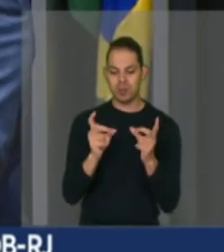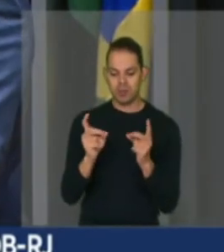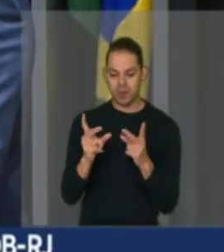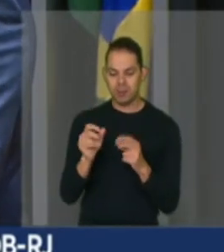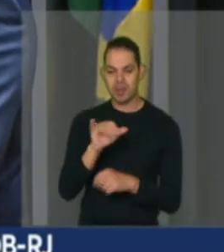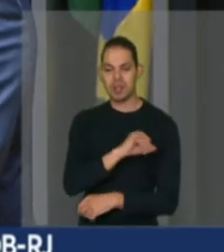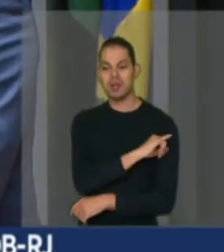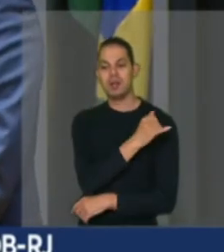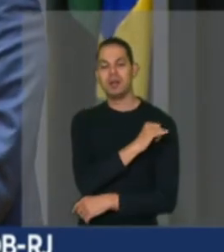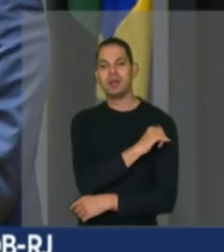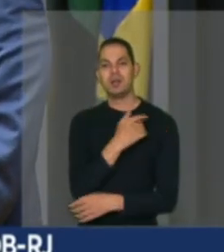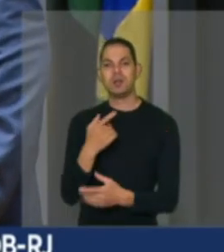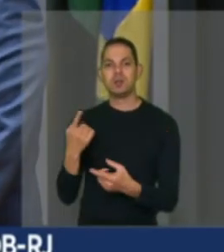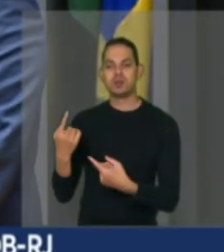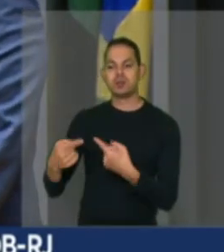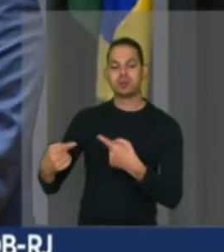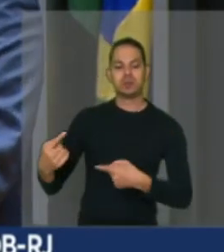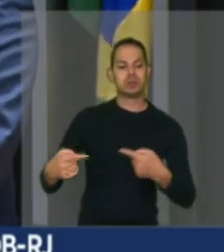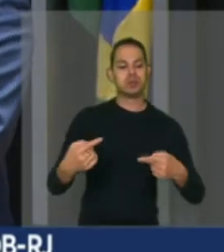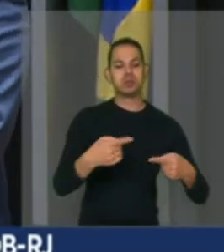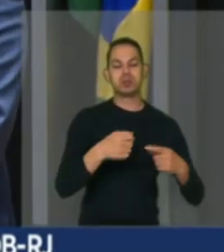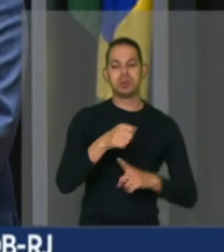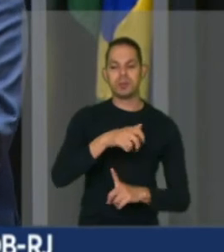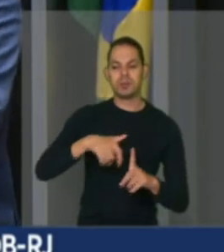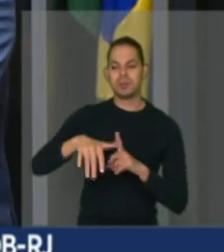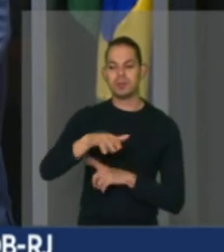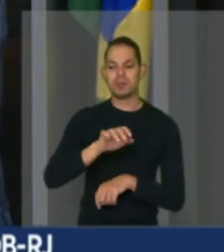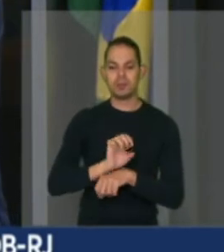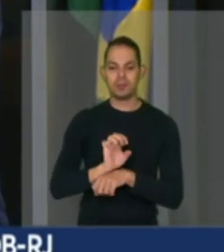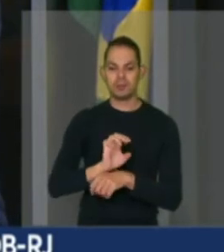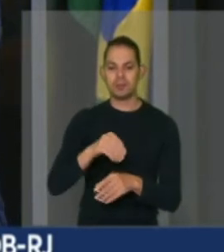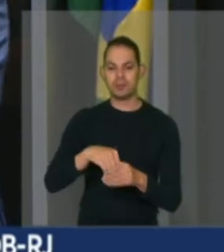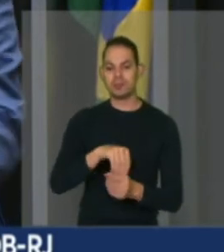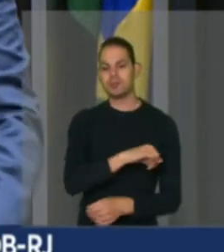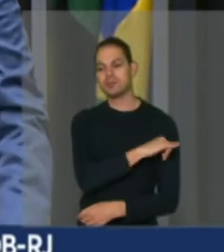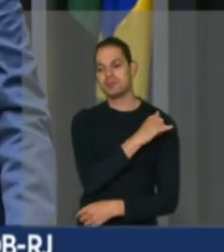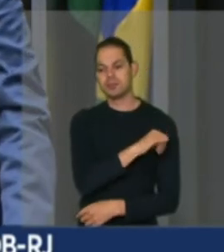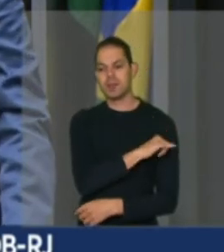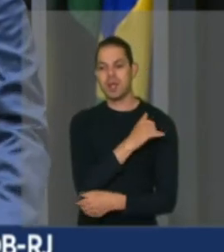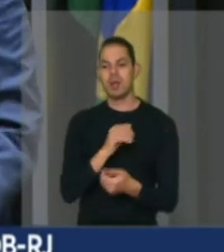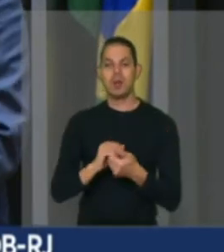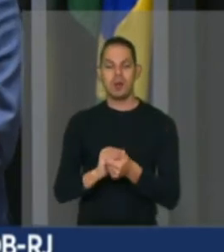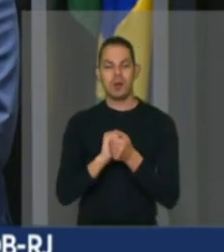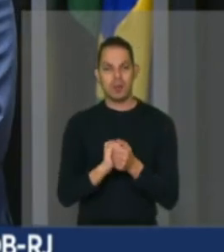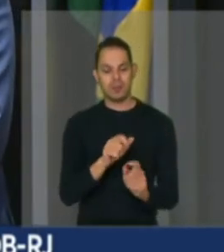NOSSO ESTADO. PORTANTO AQUI O CUMPRIMENTO, O REGISTRO, ESSE GRANDE BRASILEIRO JOSÉ ANTÔNIO NASCIMENTO BRITO,